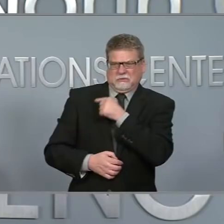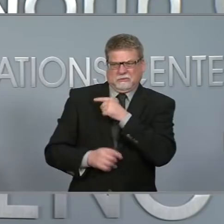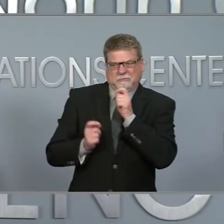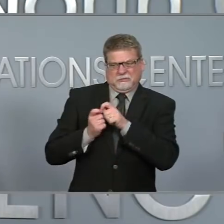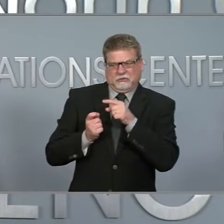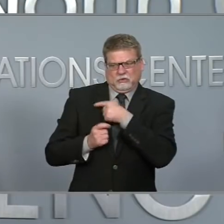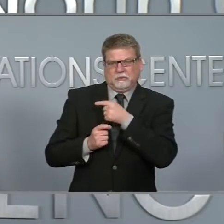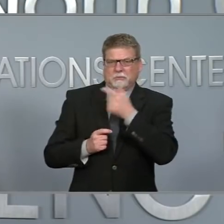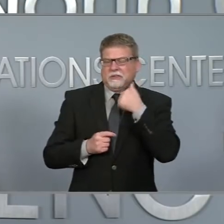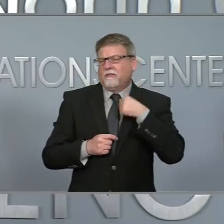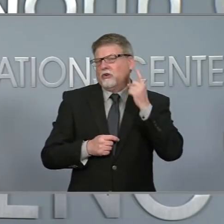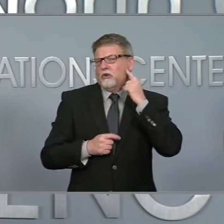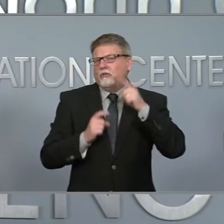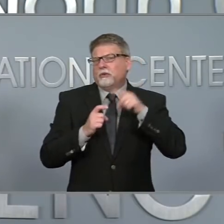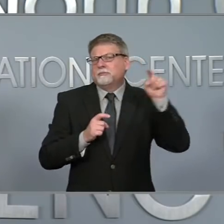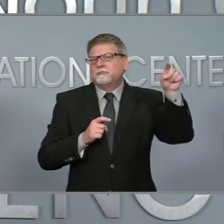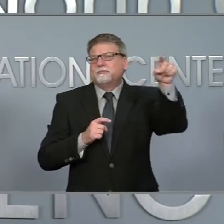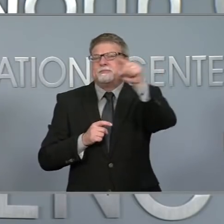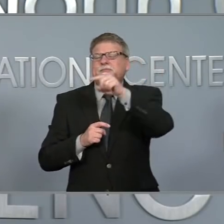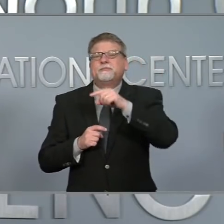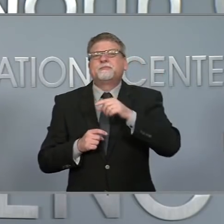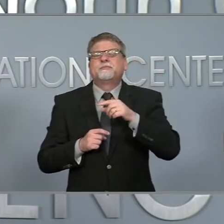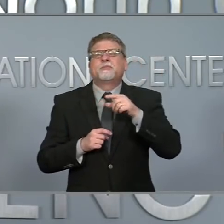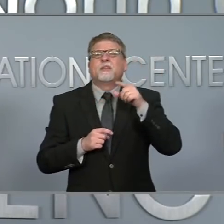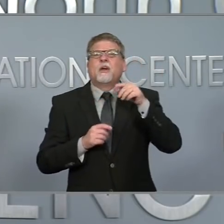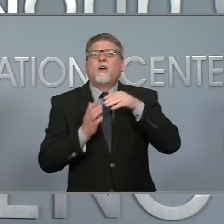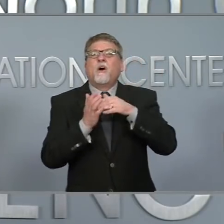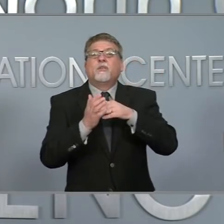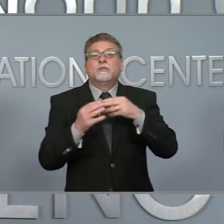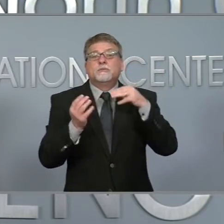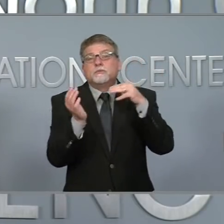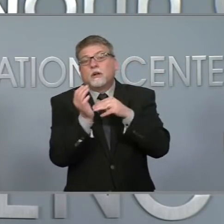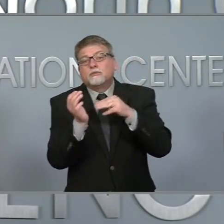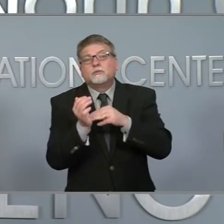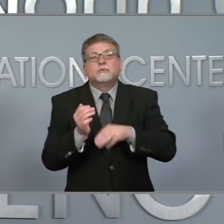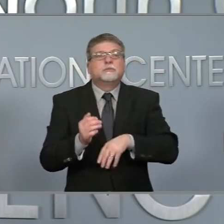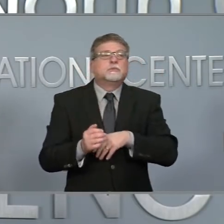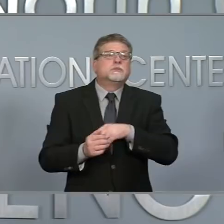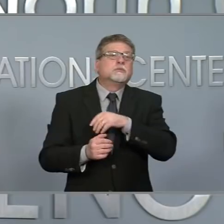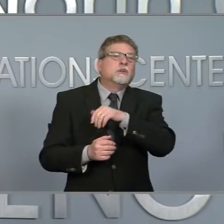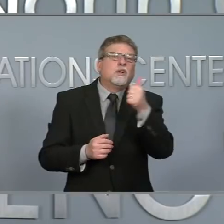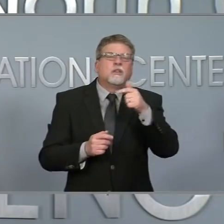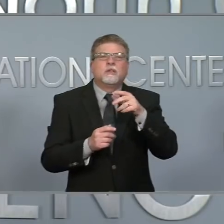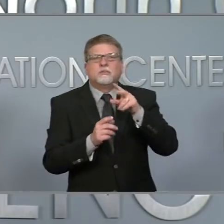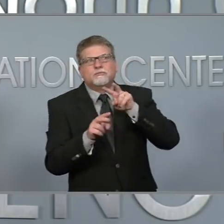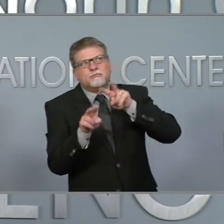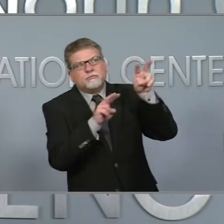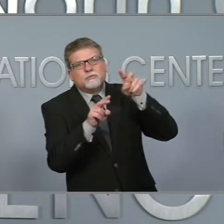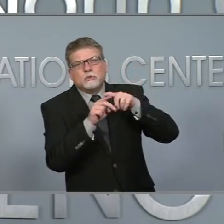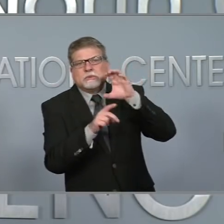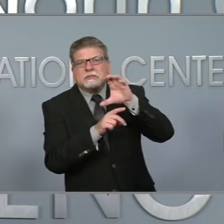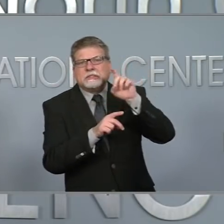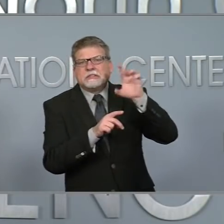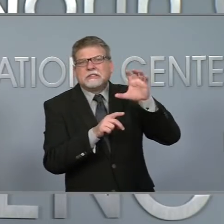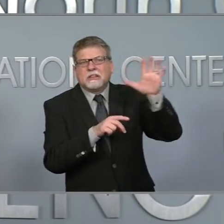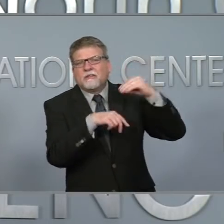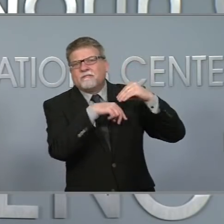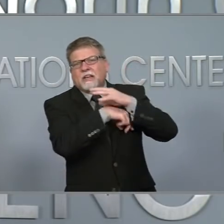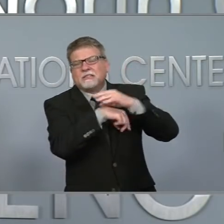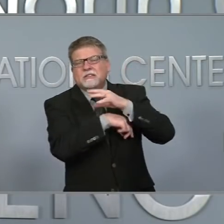mascarillas más allá del siete correcto. Te otra consagran,